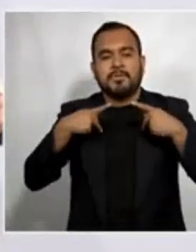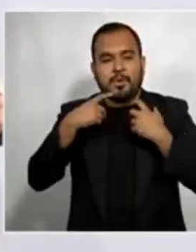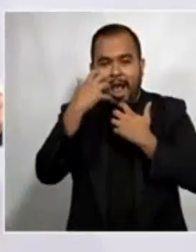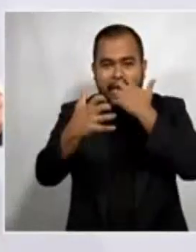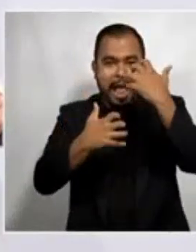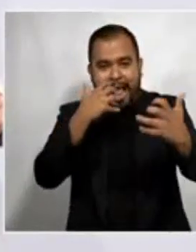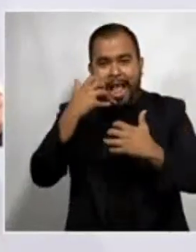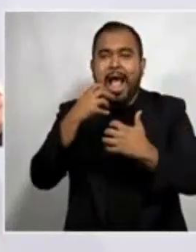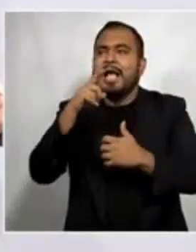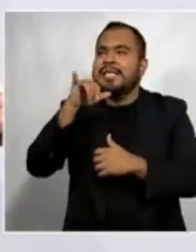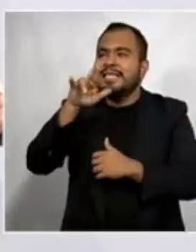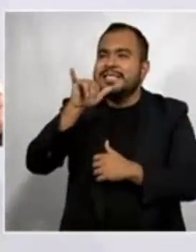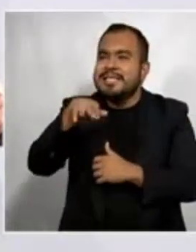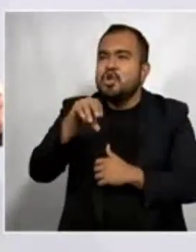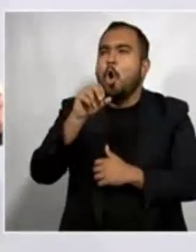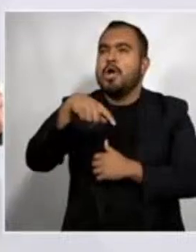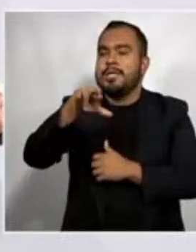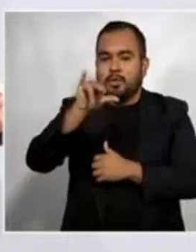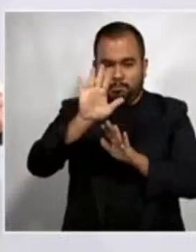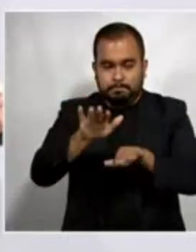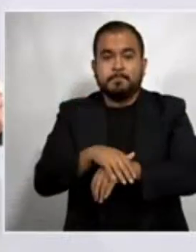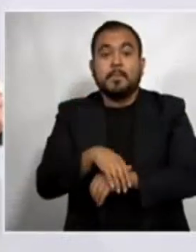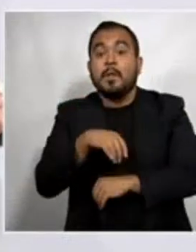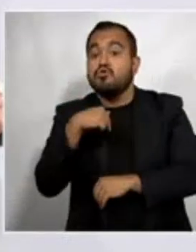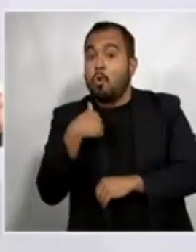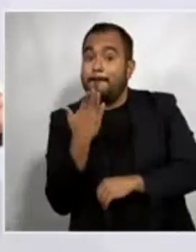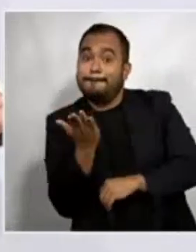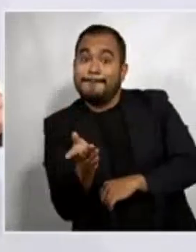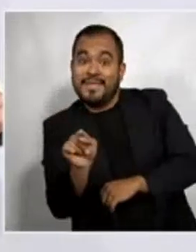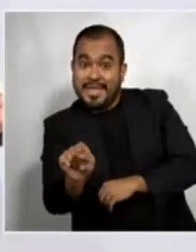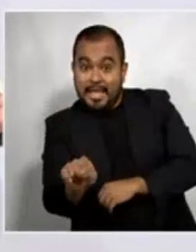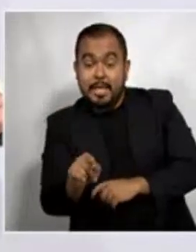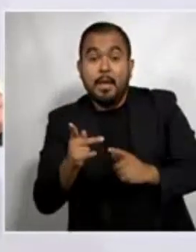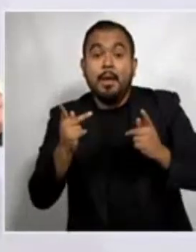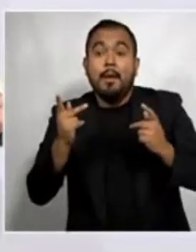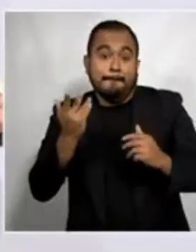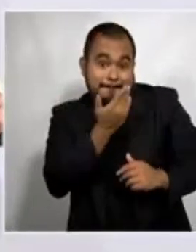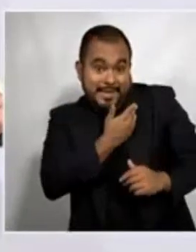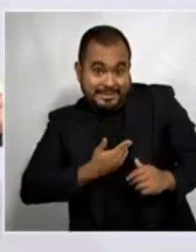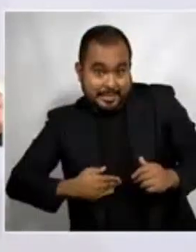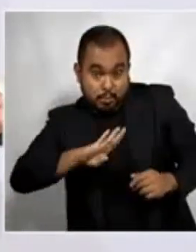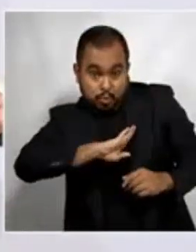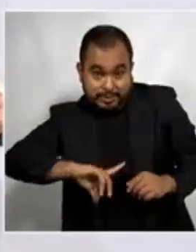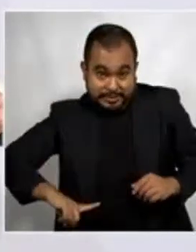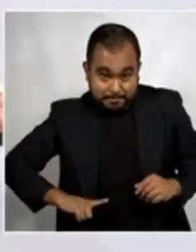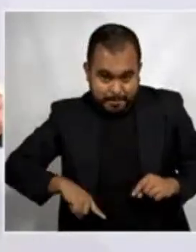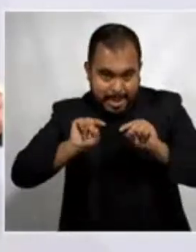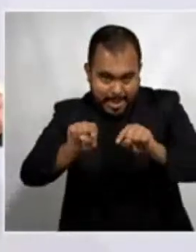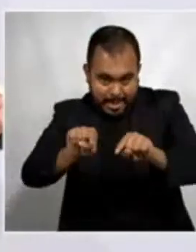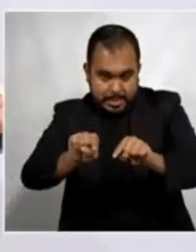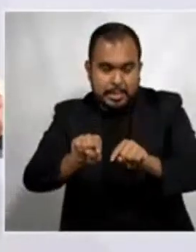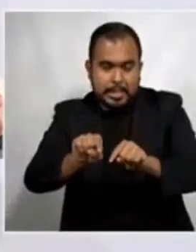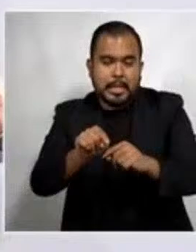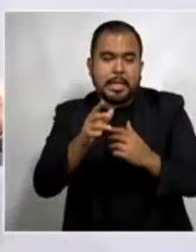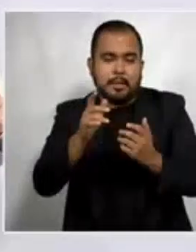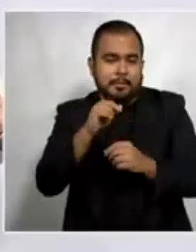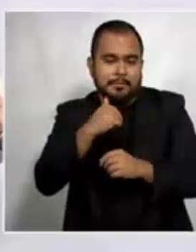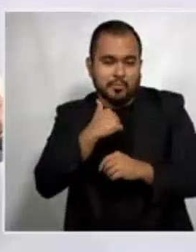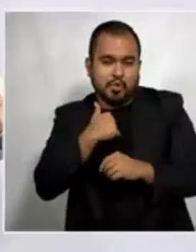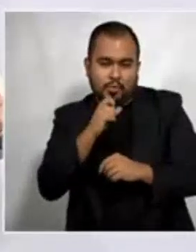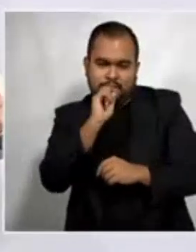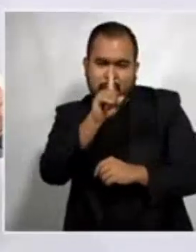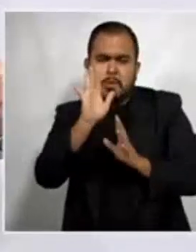quiero pedirle al presidente municipal y lo platicaba tanto con la presidenta de la República